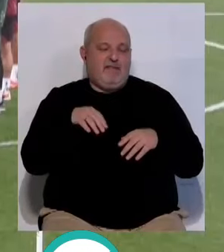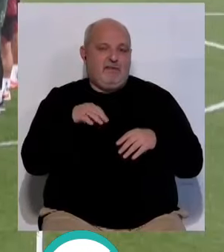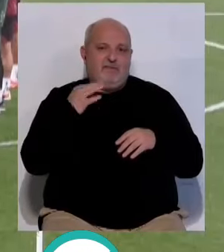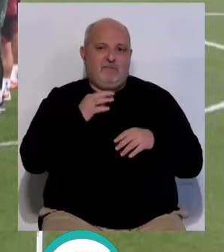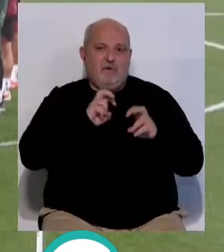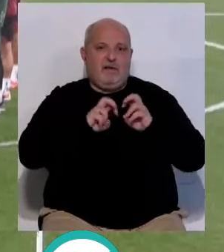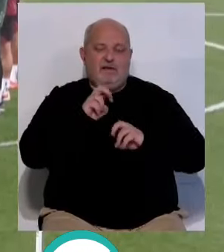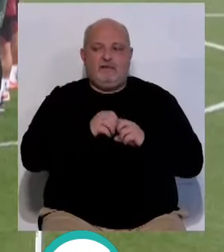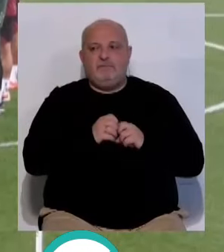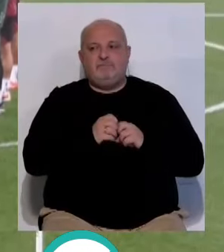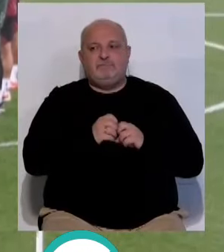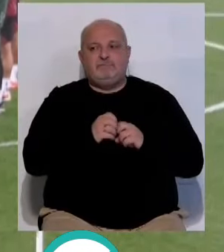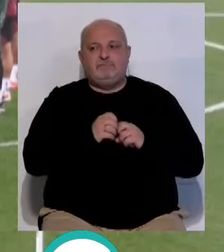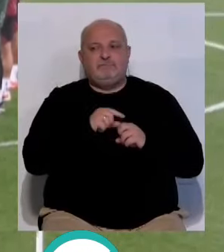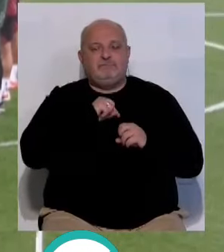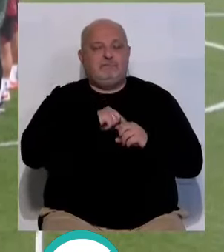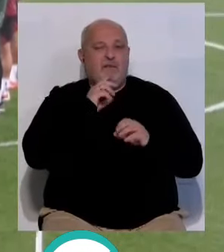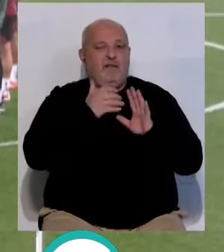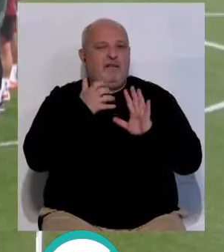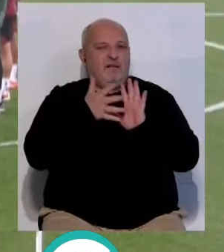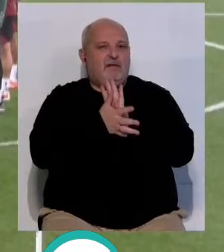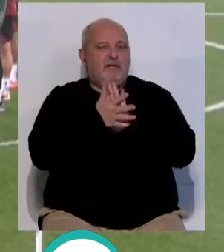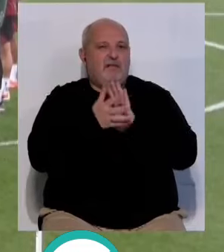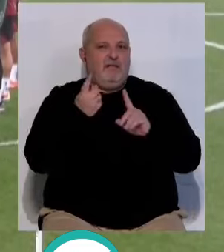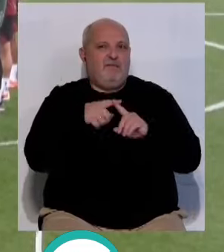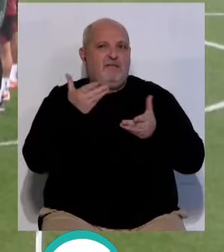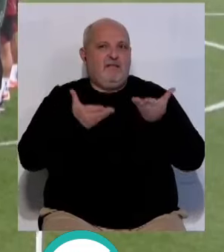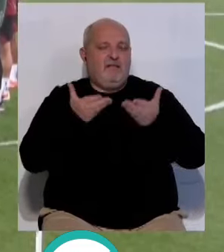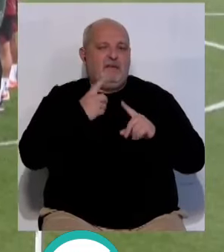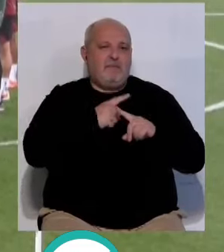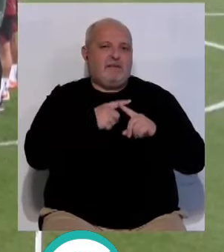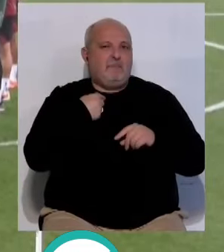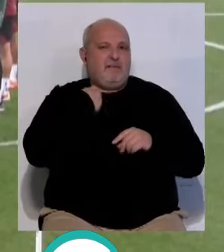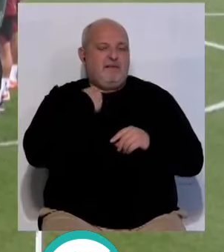mucho yo me quedo un poco lo que estaba diciendo Willy no la diferencia entre empatar y perder el